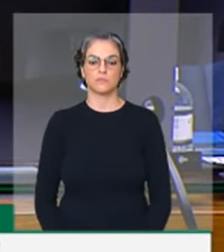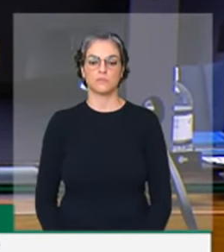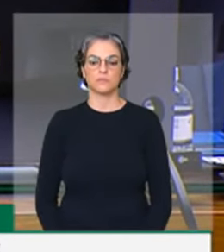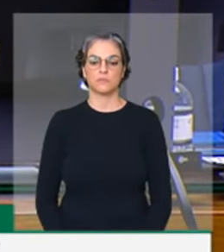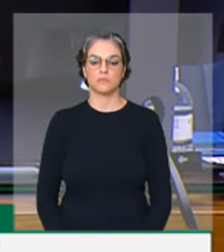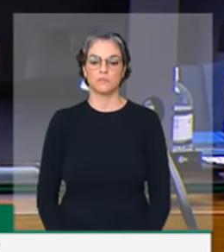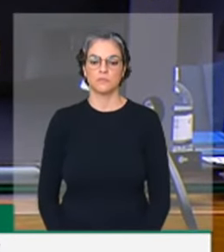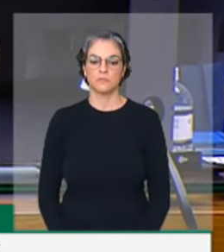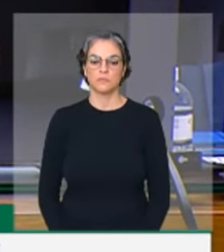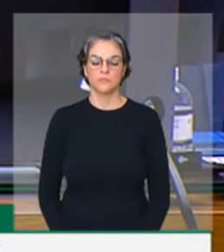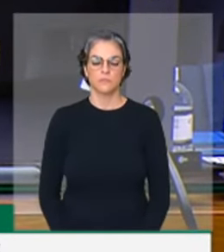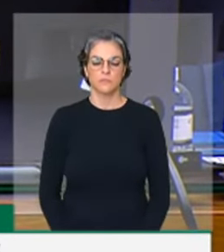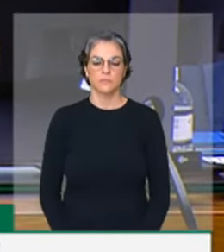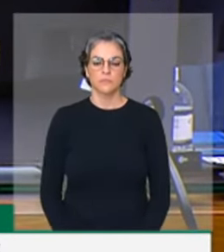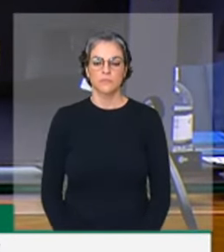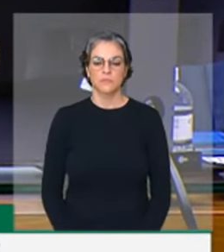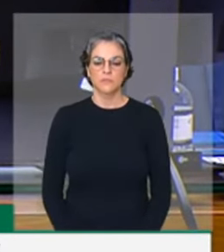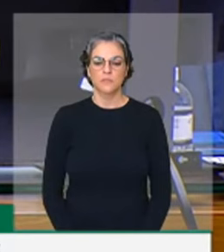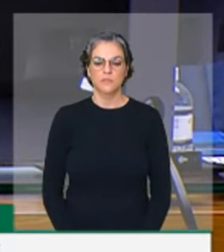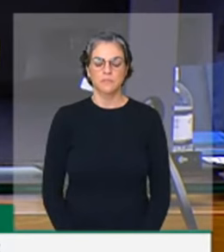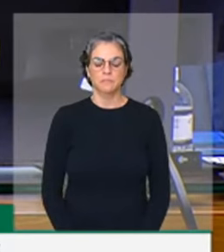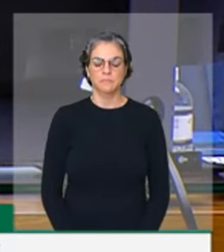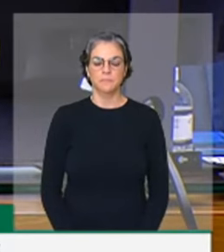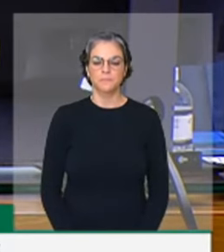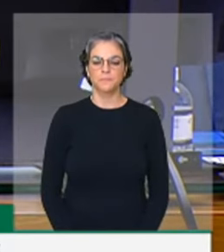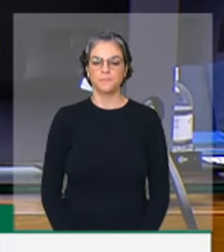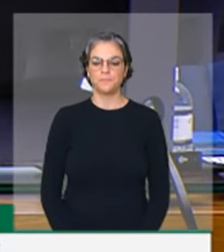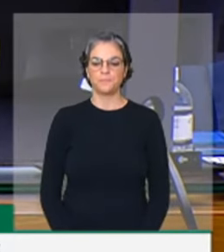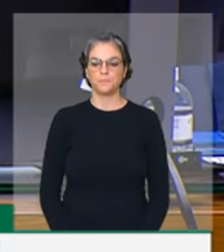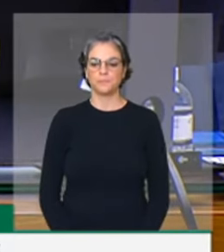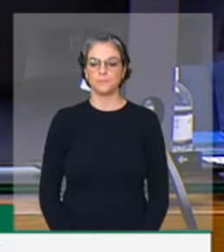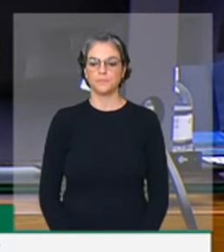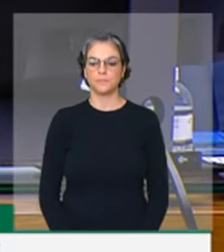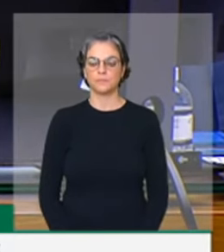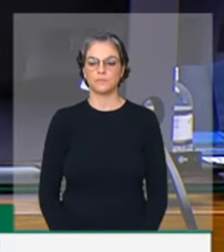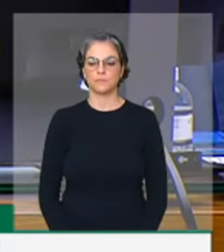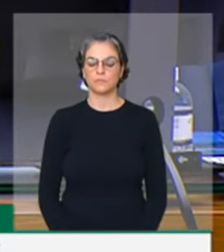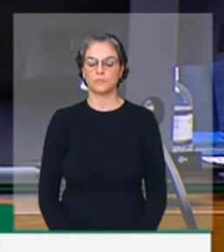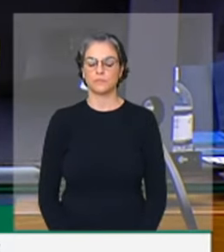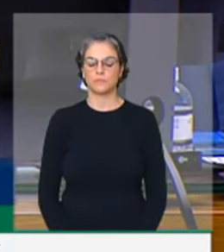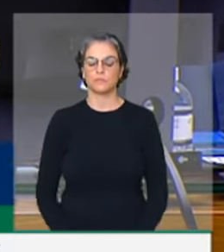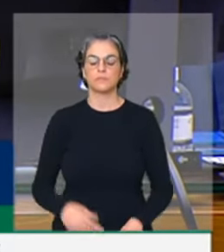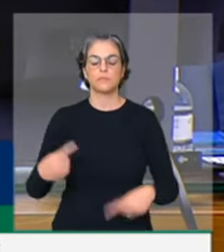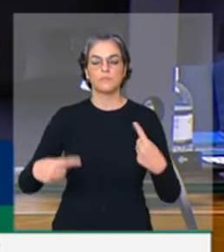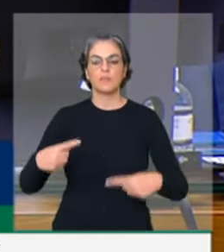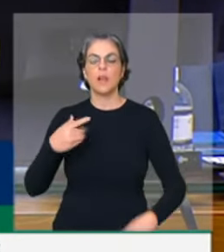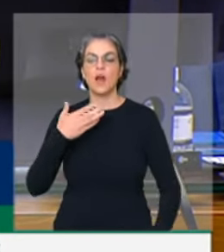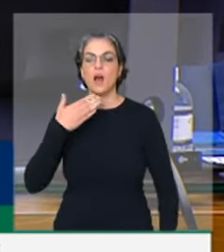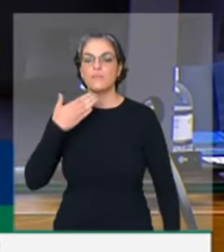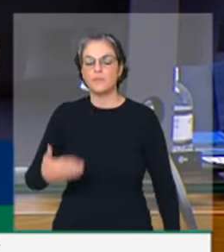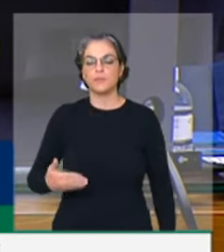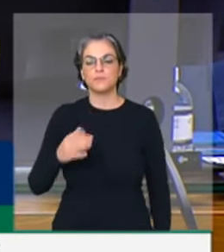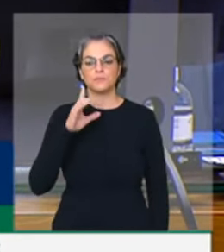[PRESIDENTE]: PARA DISCUTIR A FAVOR, DEPUTADA JANDIRA VEM ALI. DEPUTADO DEPUTADA SENHOR PRESIDENTE, EU